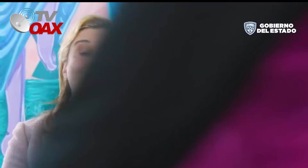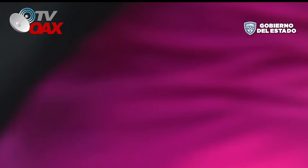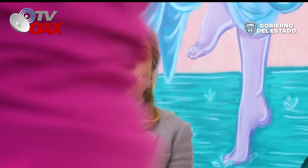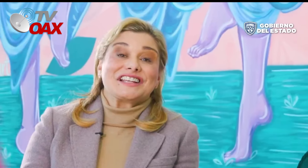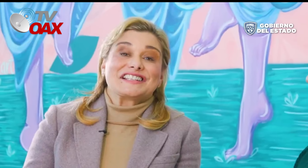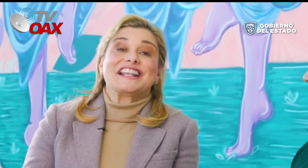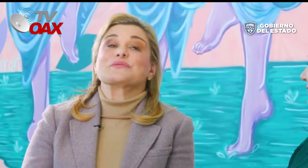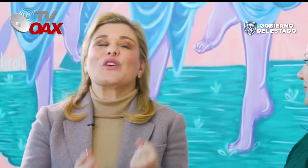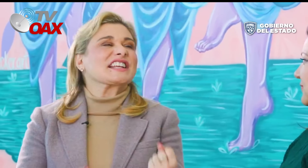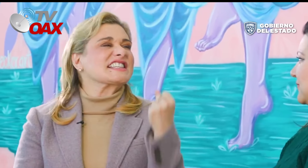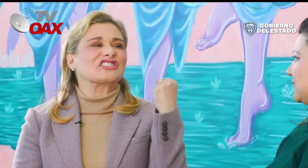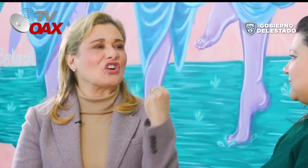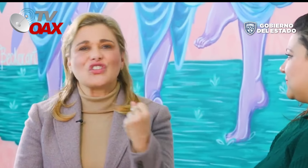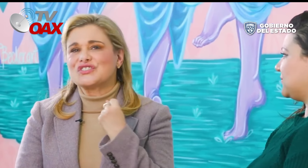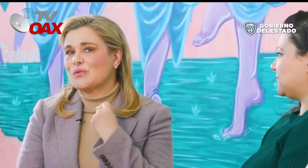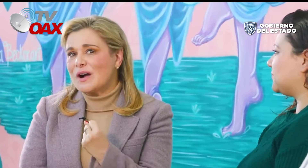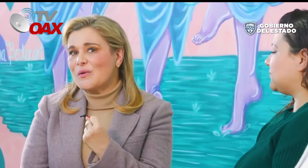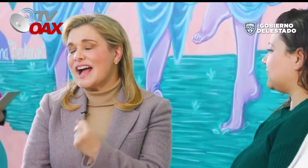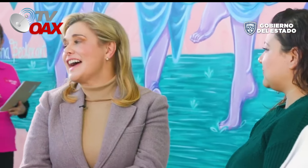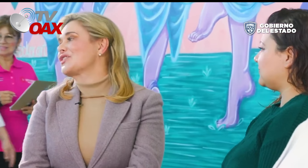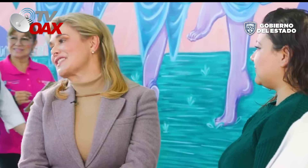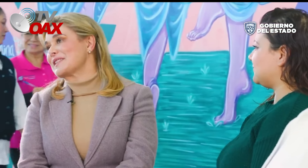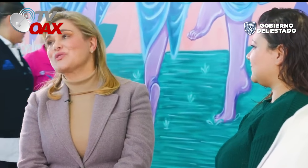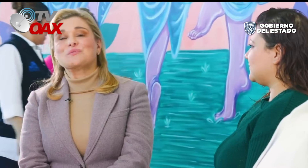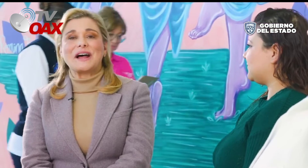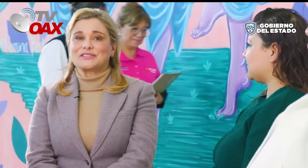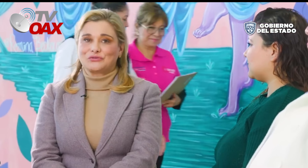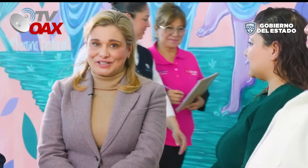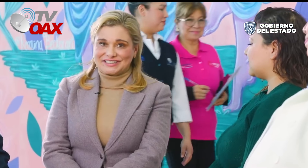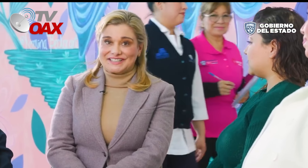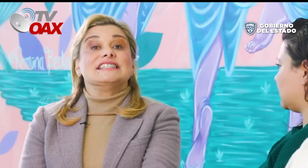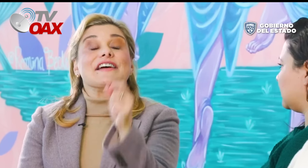La gobernadora de Chihuahua, Maru Campos, militante del Partido Acción Nacional,